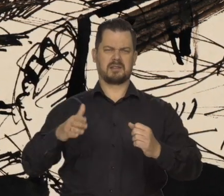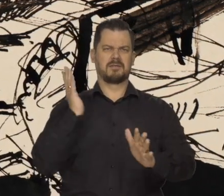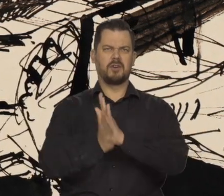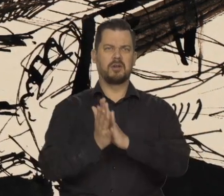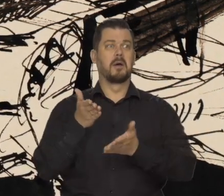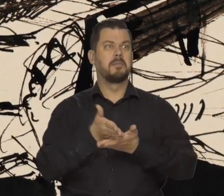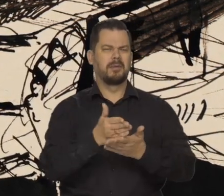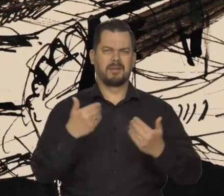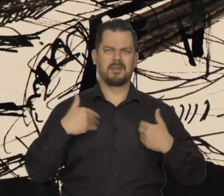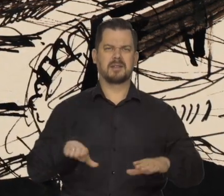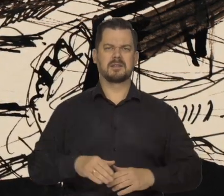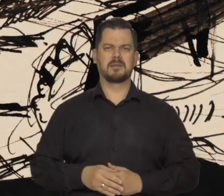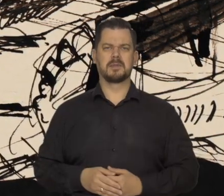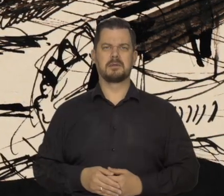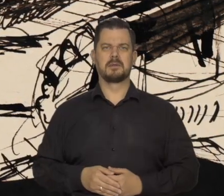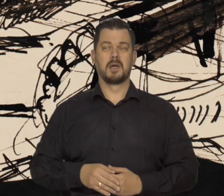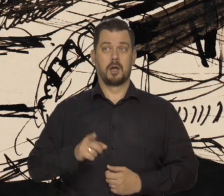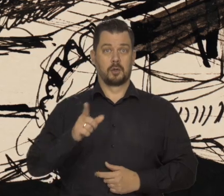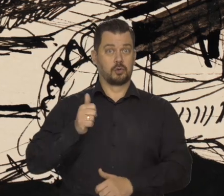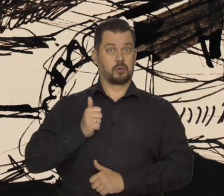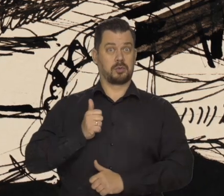Nie chcemy wojny! Nie chcemy wam pomagać!